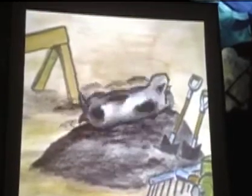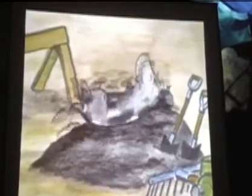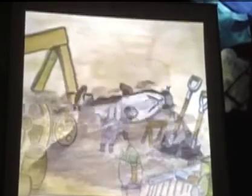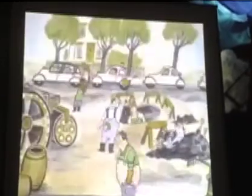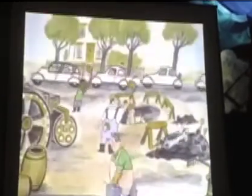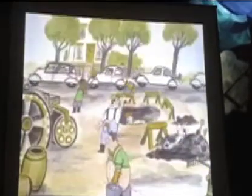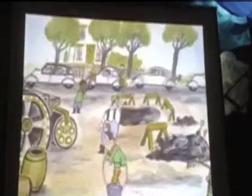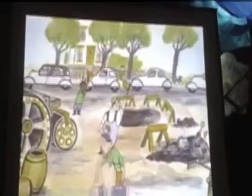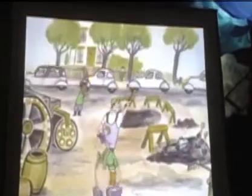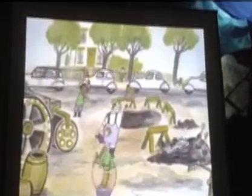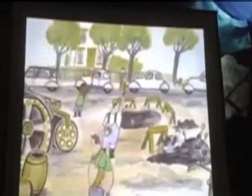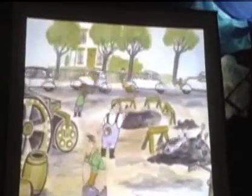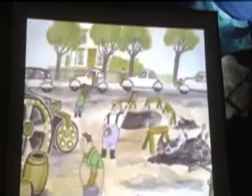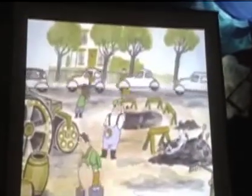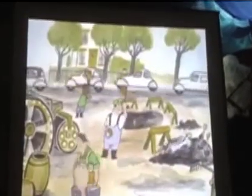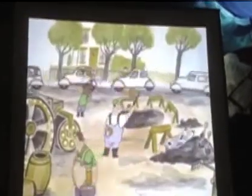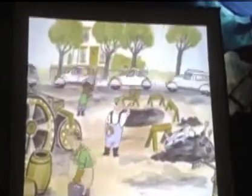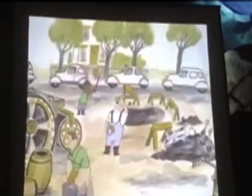(descriptora) Se revuelca en una pila de tierra.